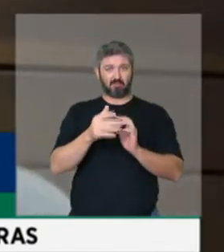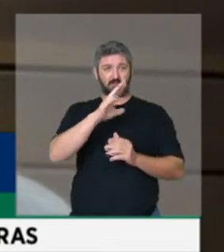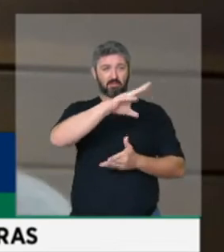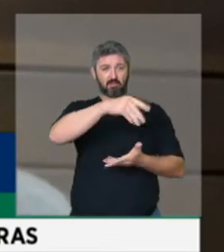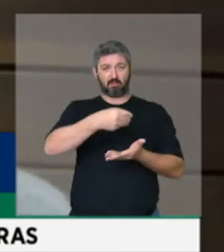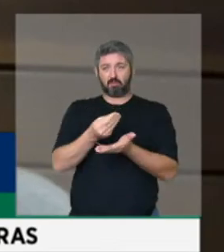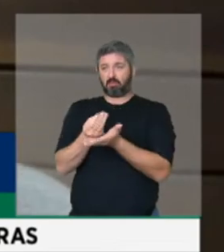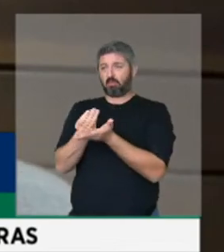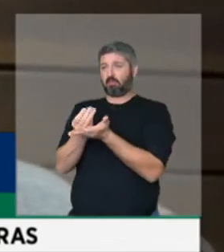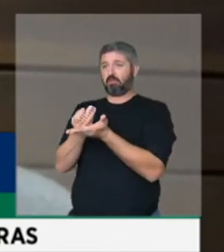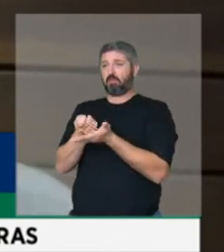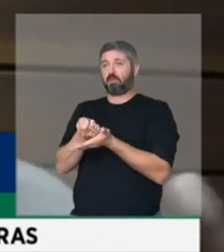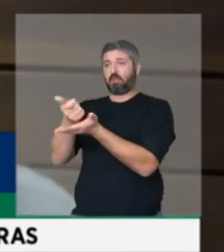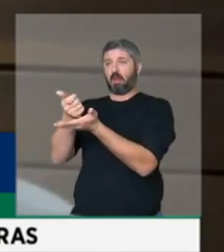LUCRO AÍ DE SEIS BI, MAIS DE